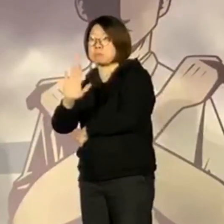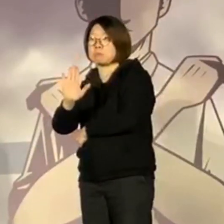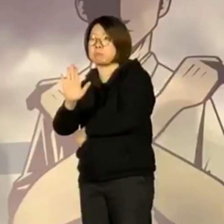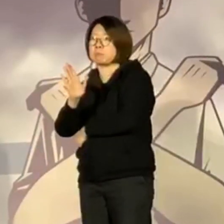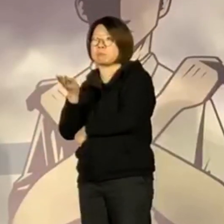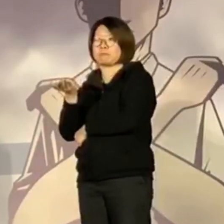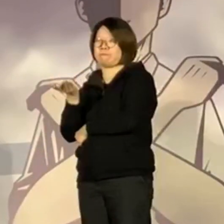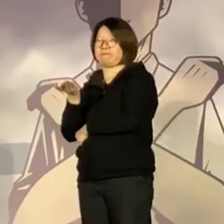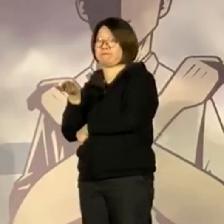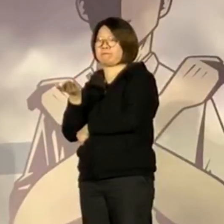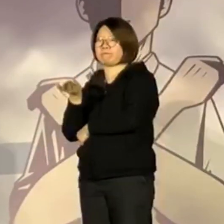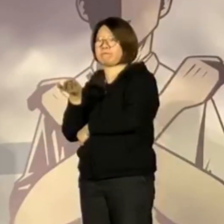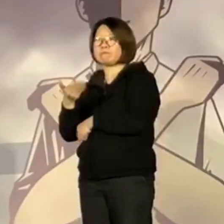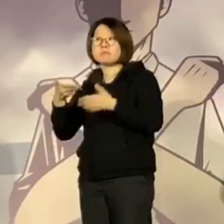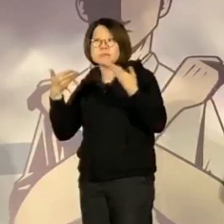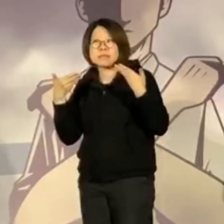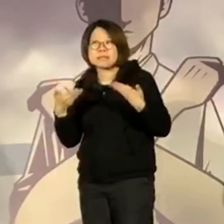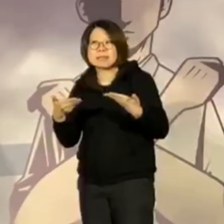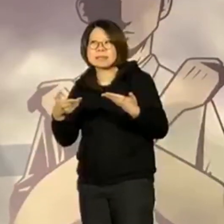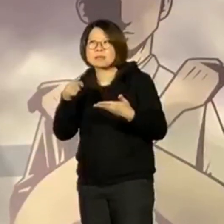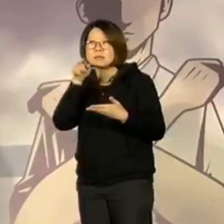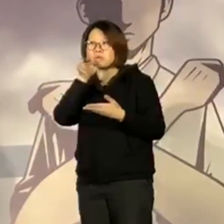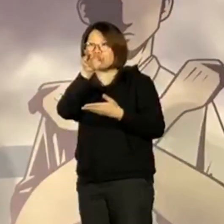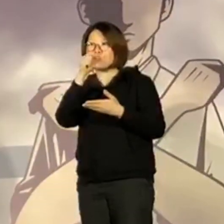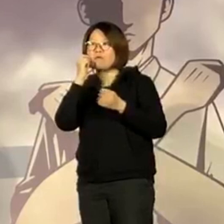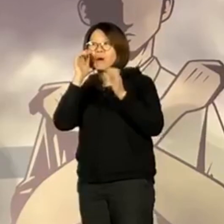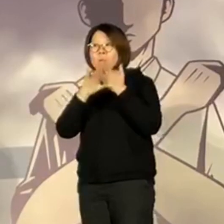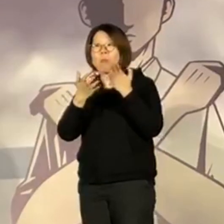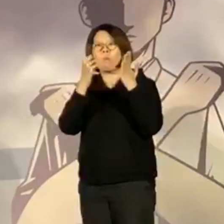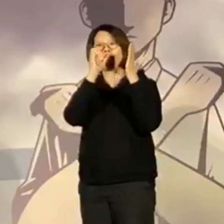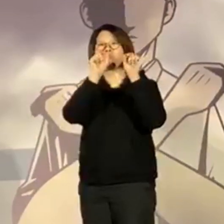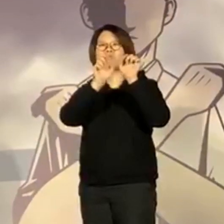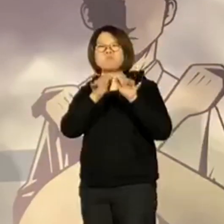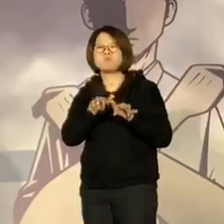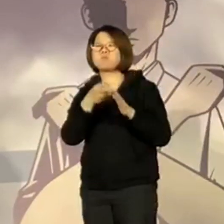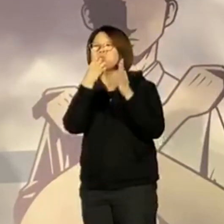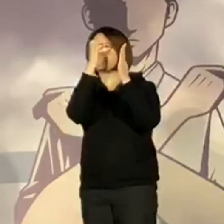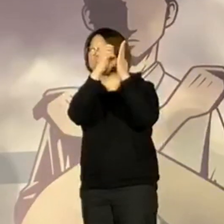都要被教育局出信去威嚇 這還不是白色恐怖